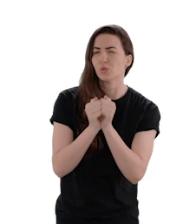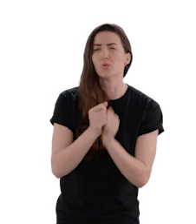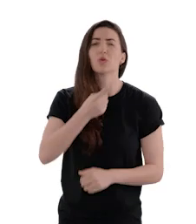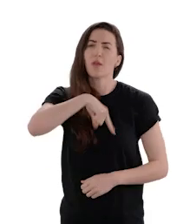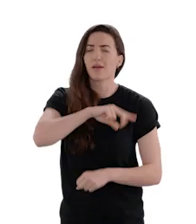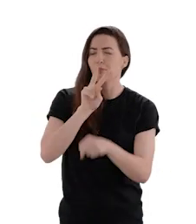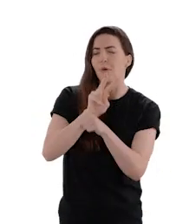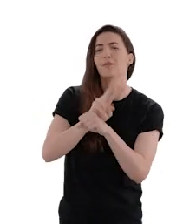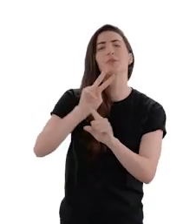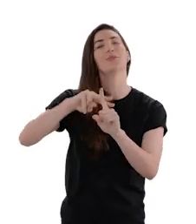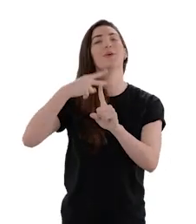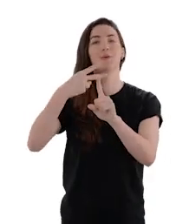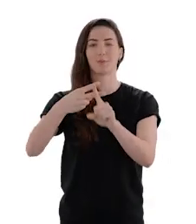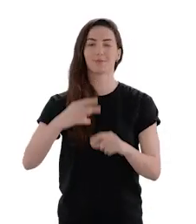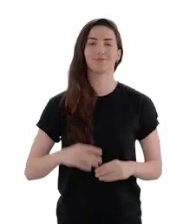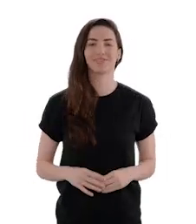Juntos, nós protegemos em dobro.